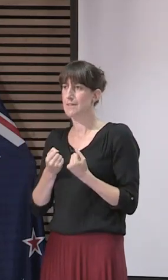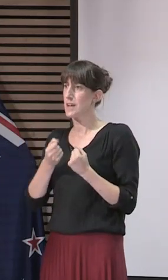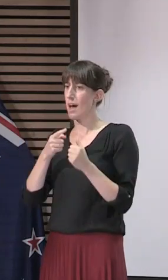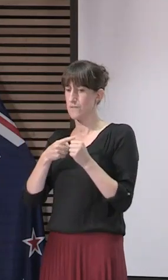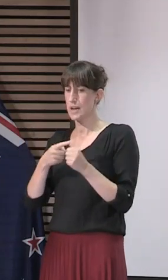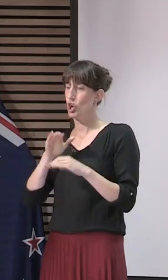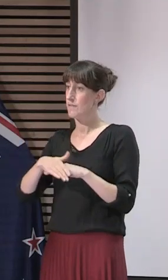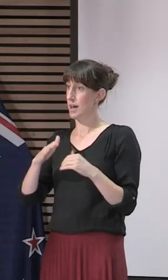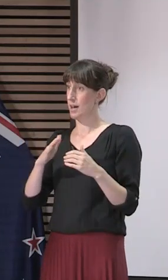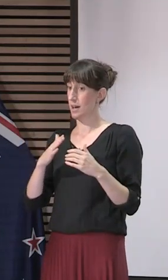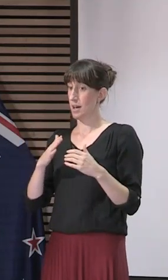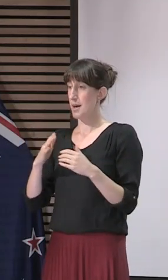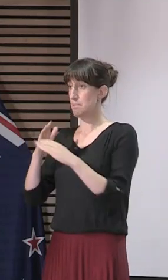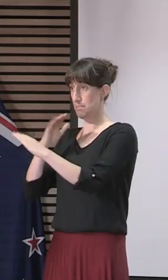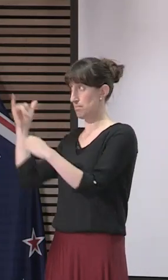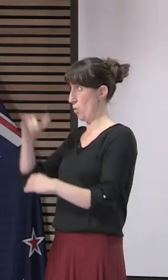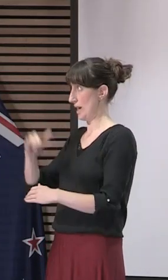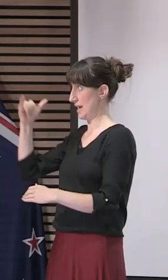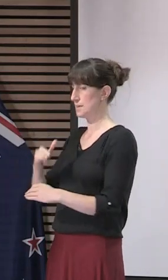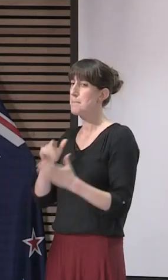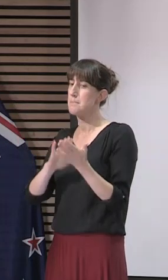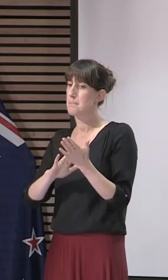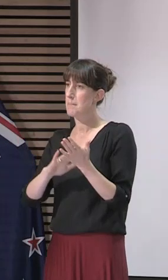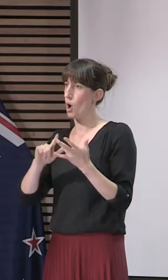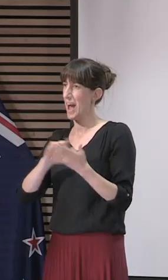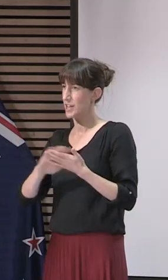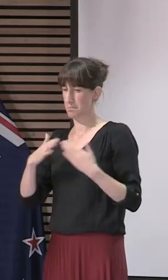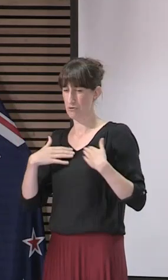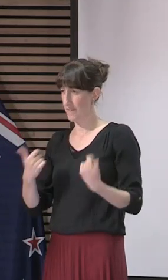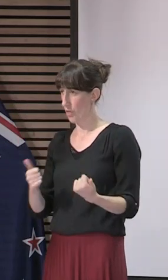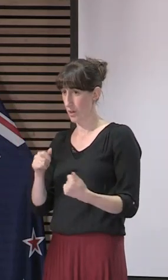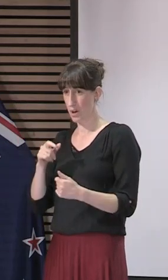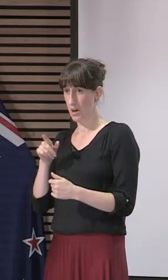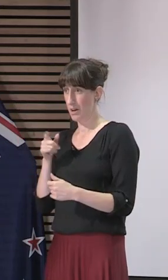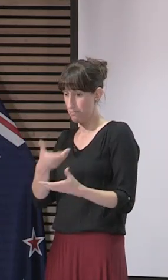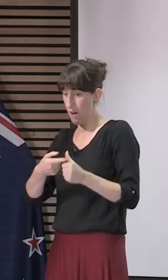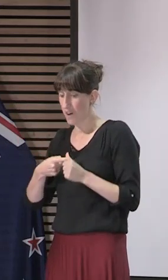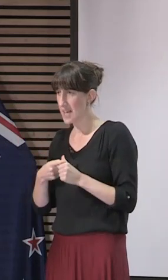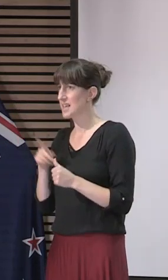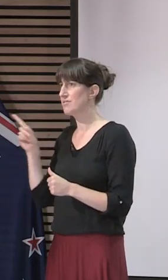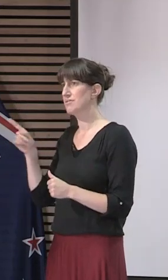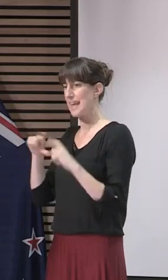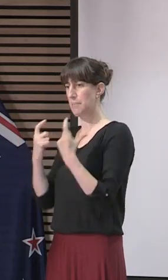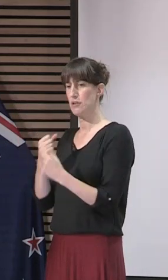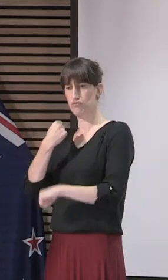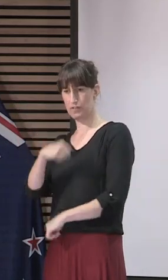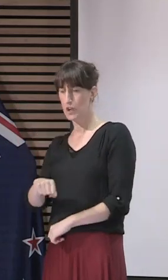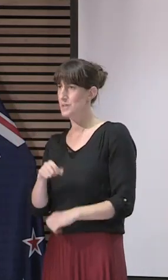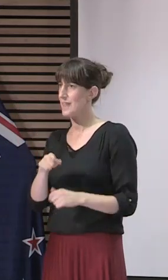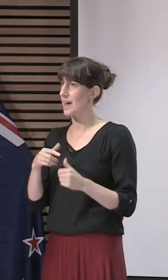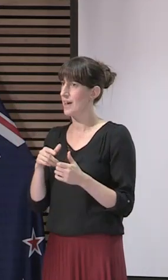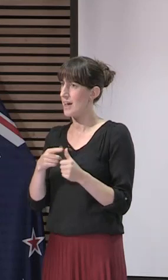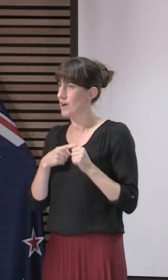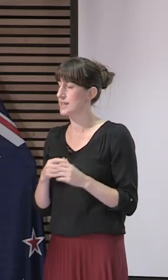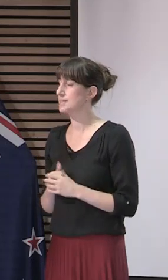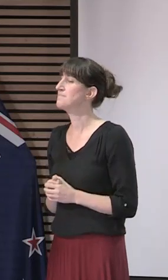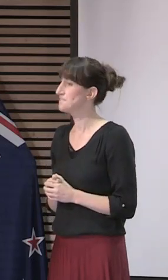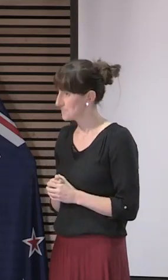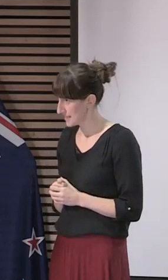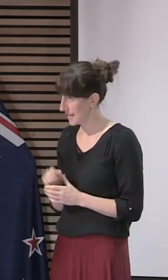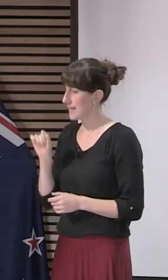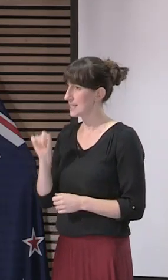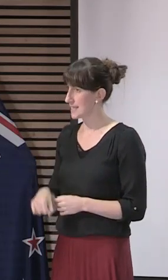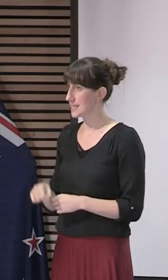ki te tango i o patai. TE